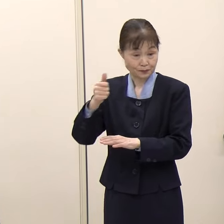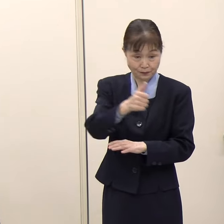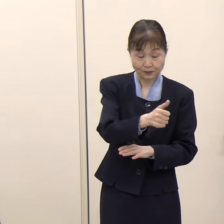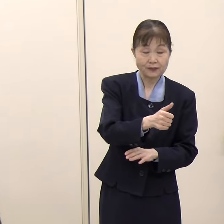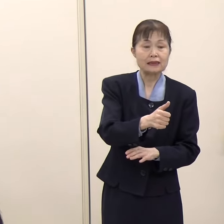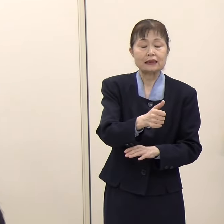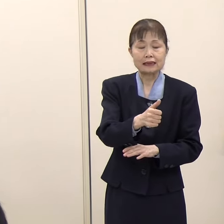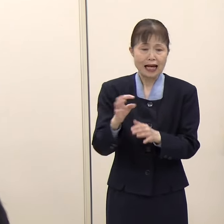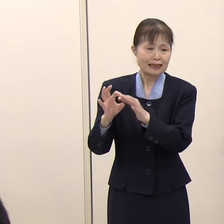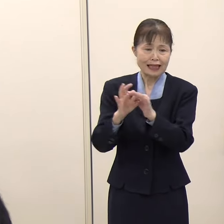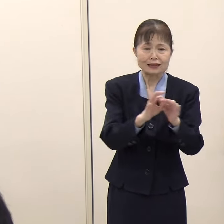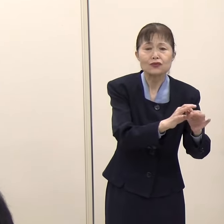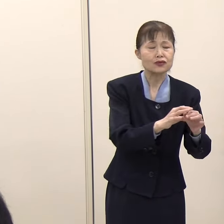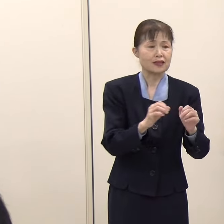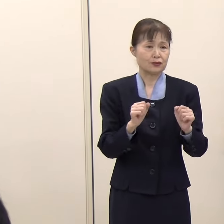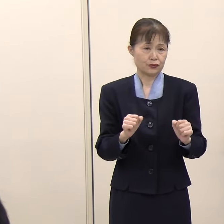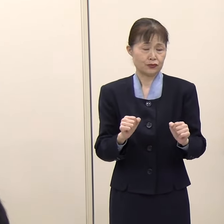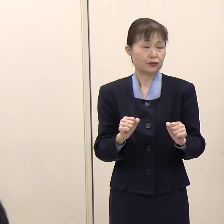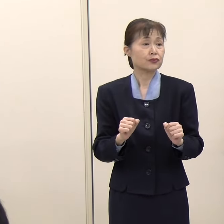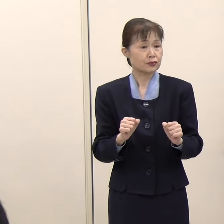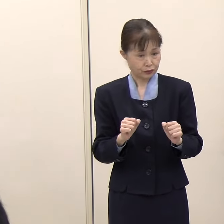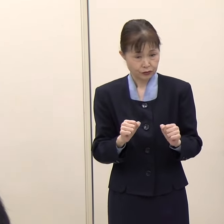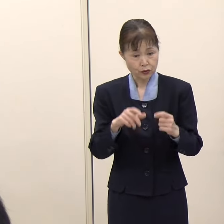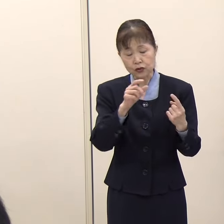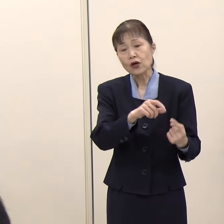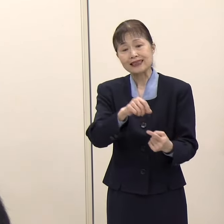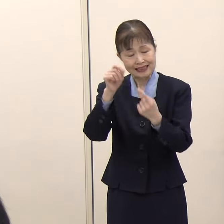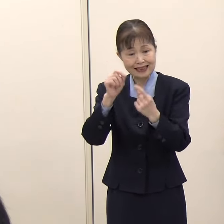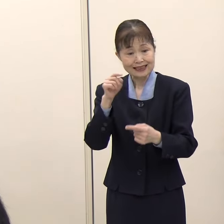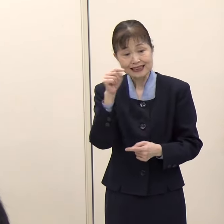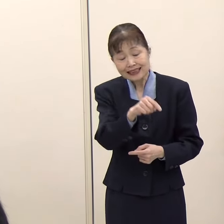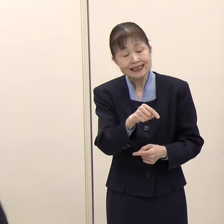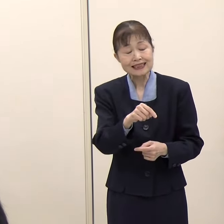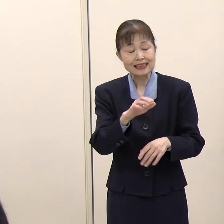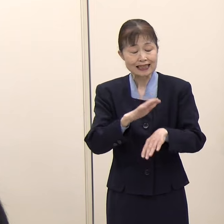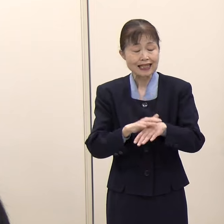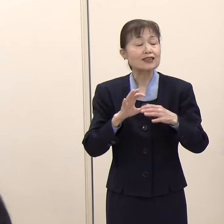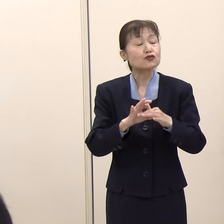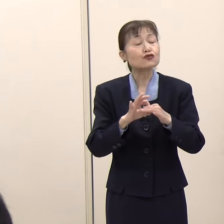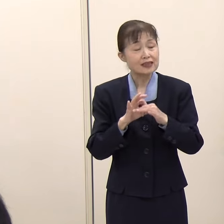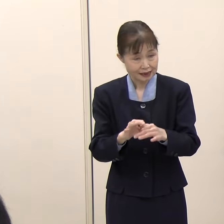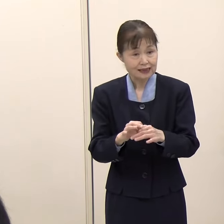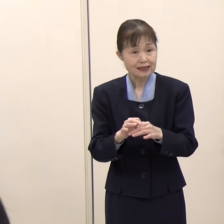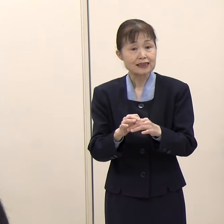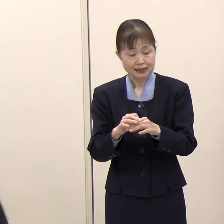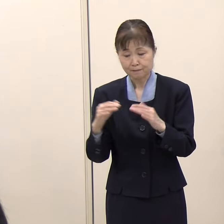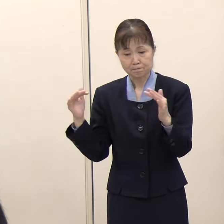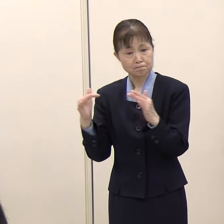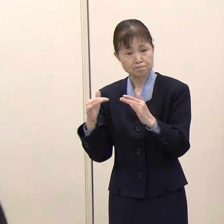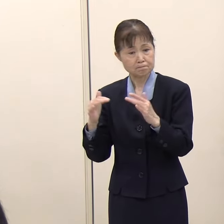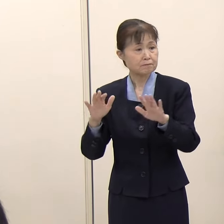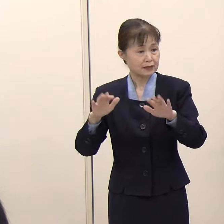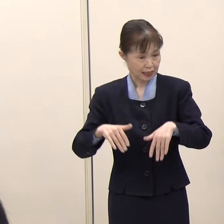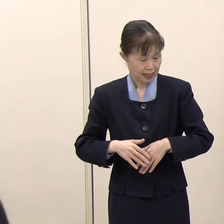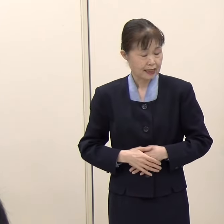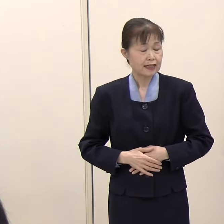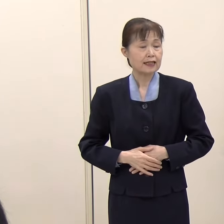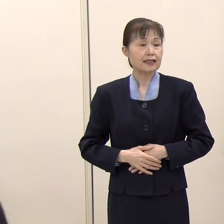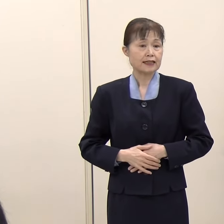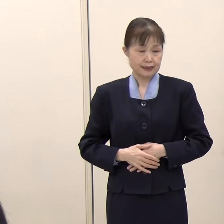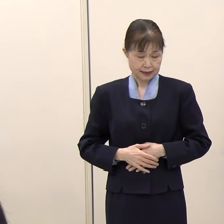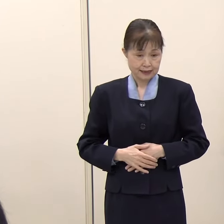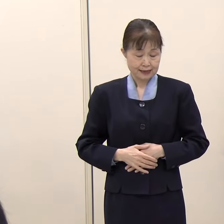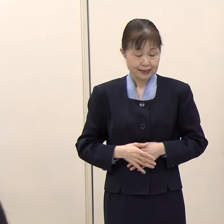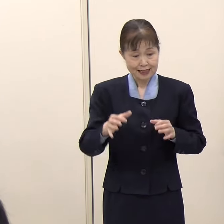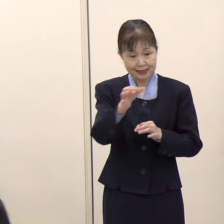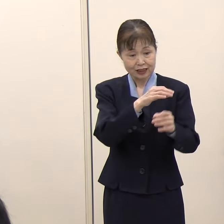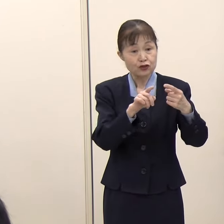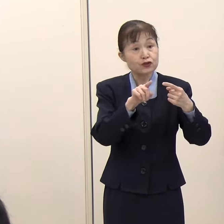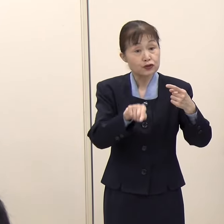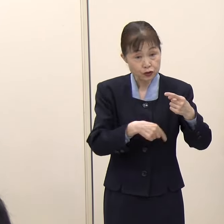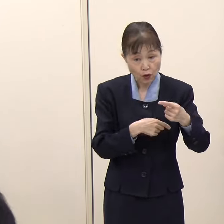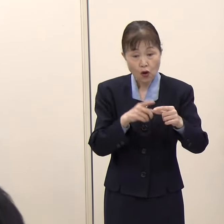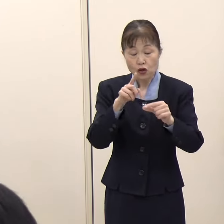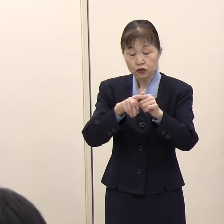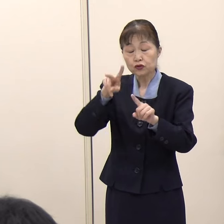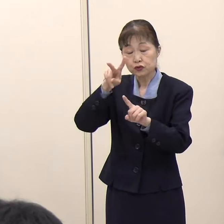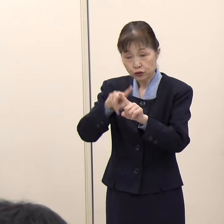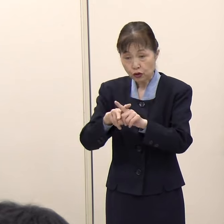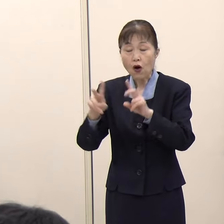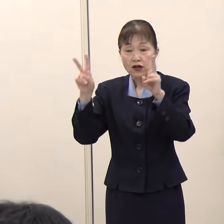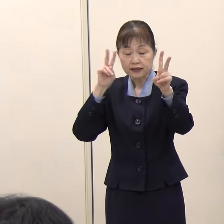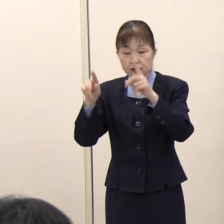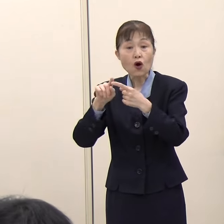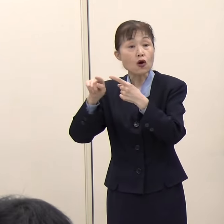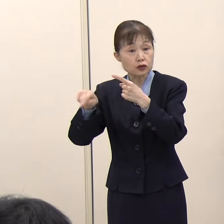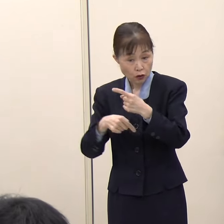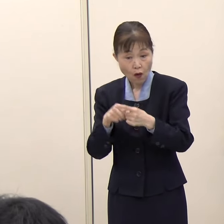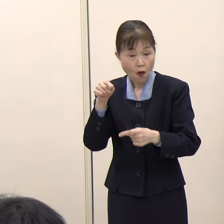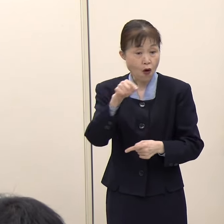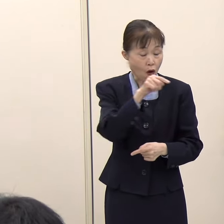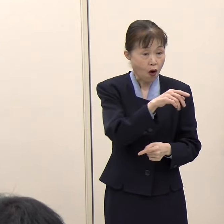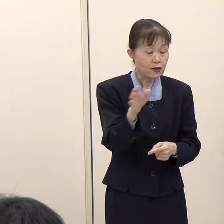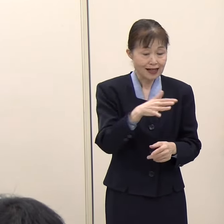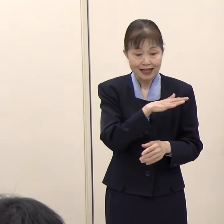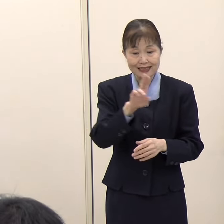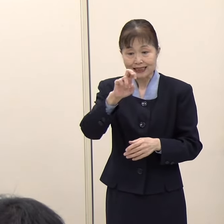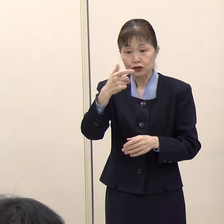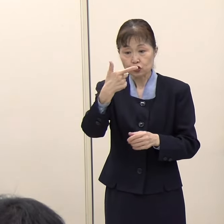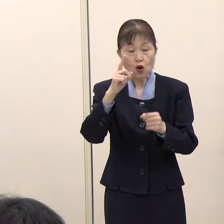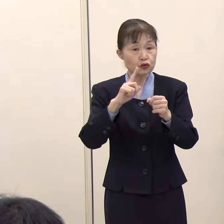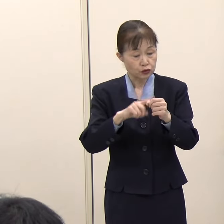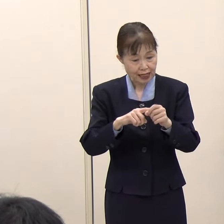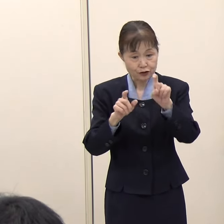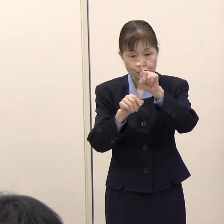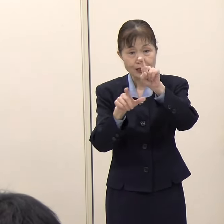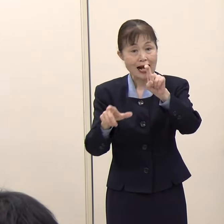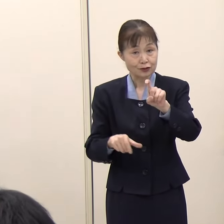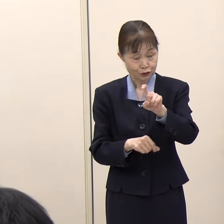その選任手続について議論になりました。これを受けて、金融庁、中小企業庁は、平成２６年１０月に、